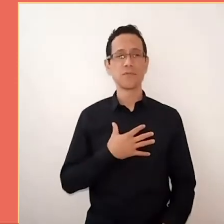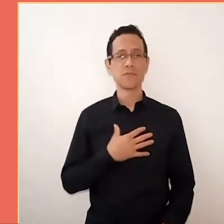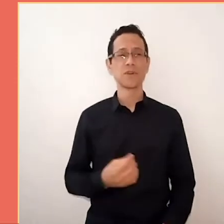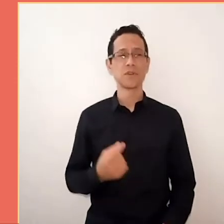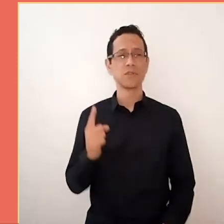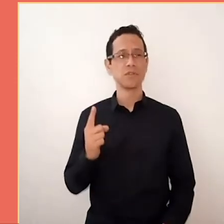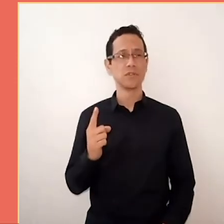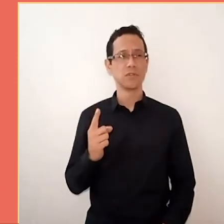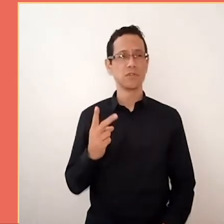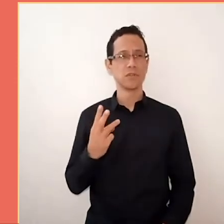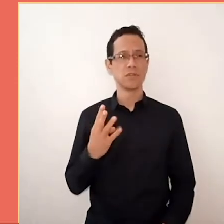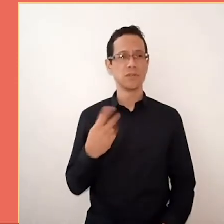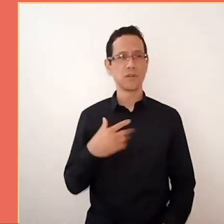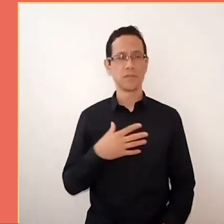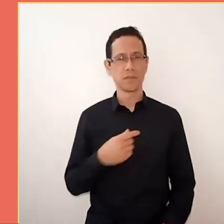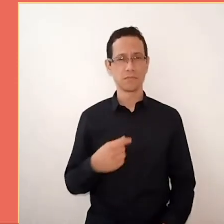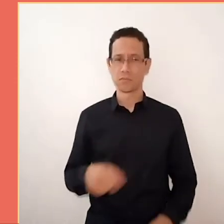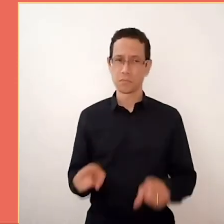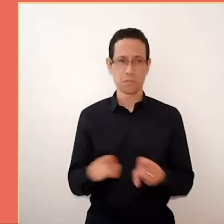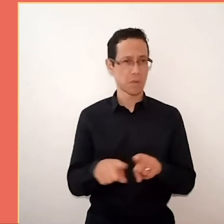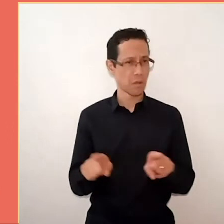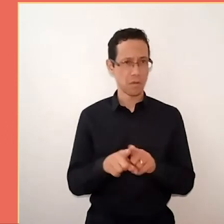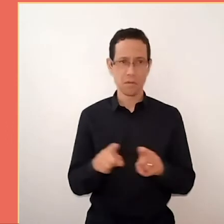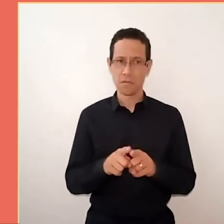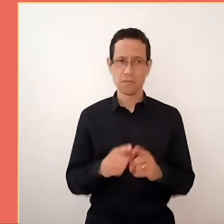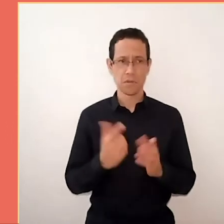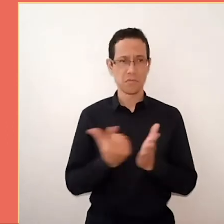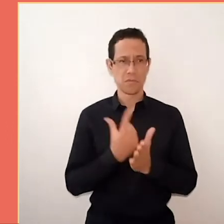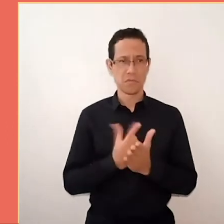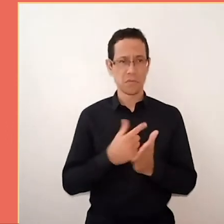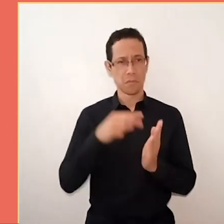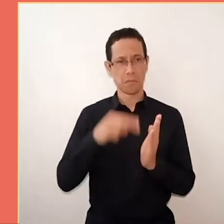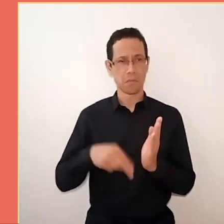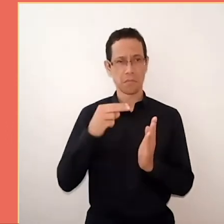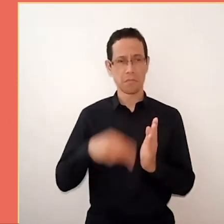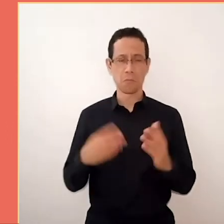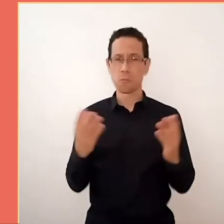também não leram nenhum livro, porque não os colocaria a seu alcance.